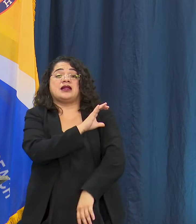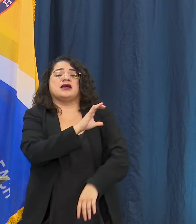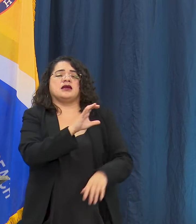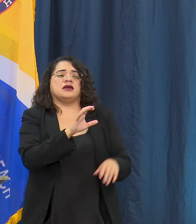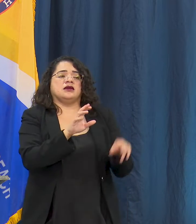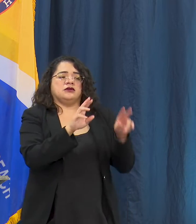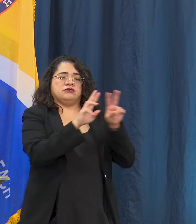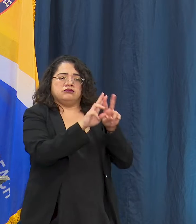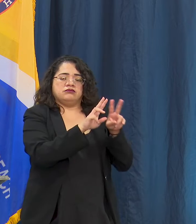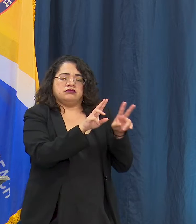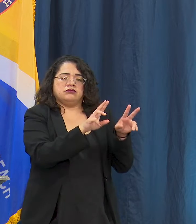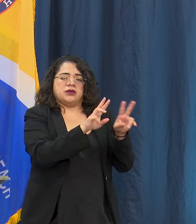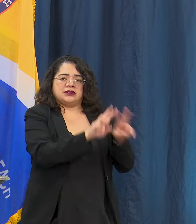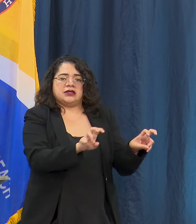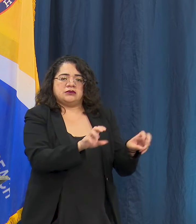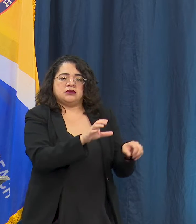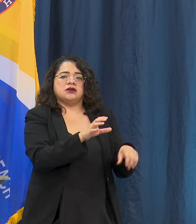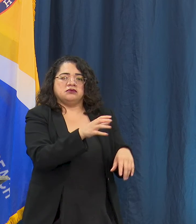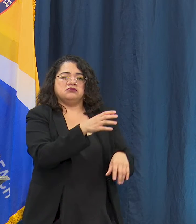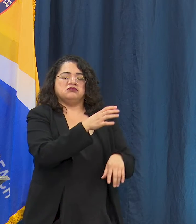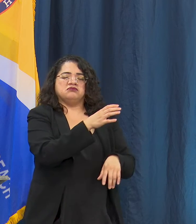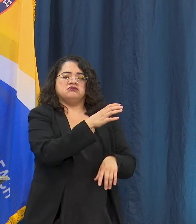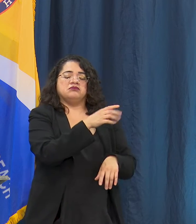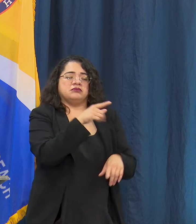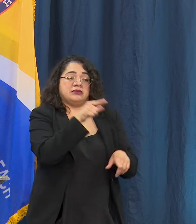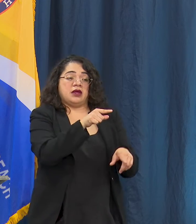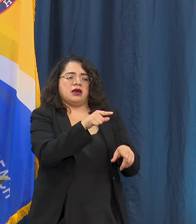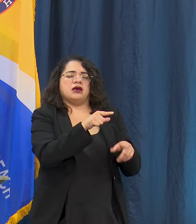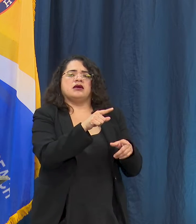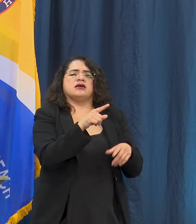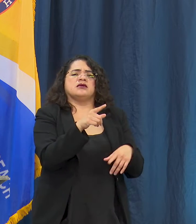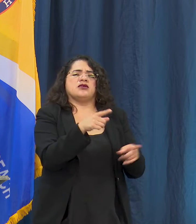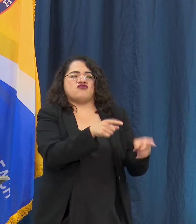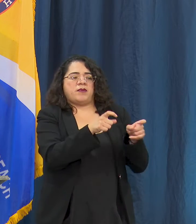estan Long Beach City College sobre la PCH esta abierta desde la mañana dos